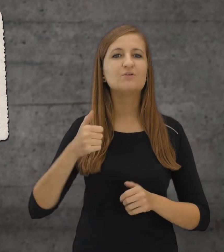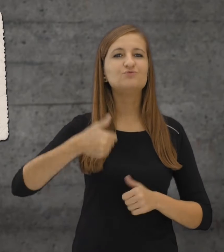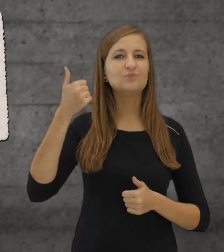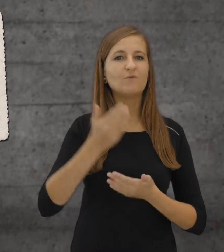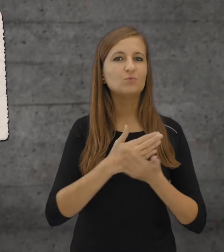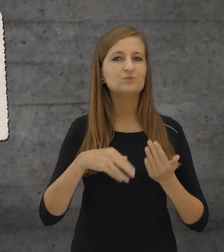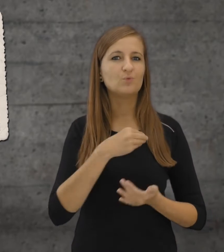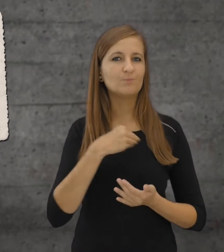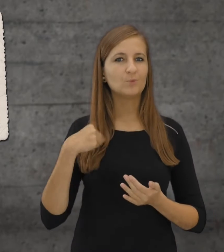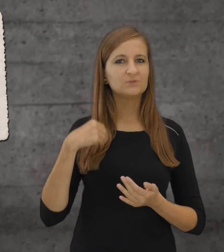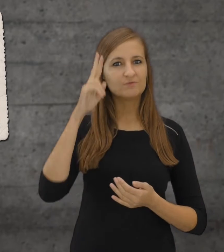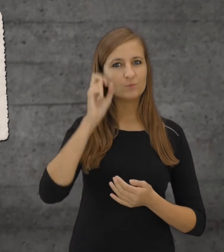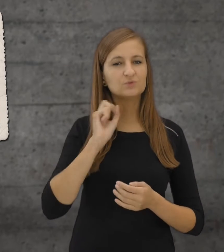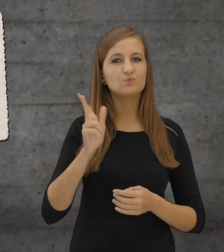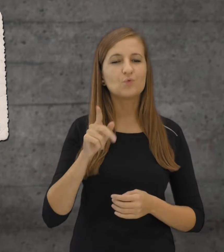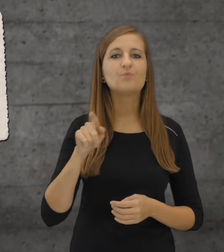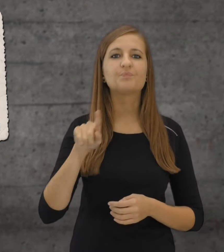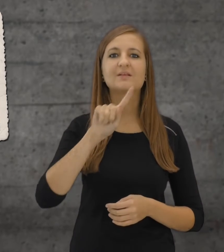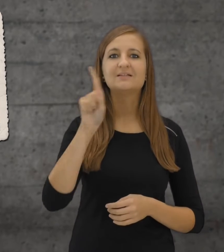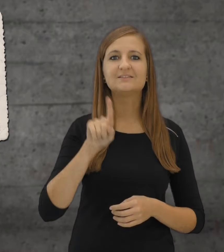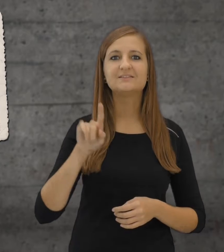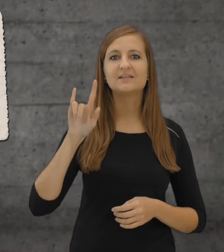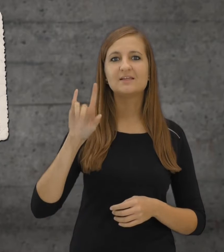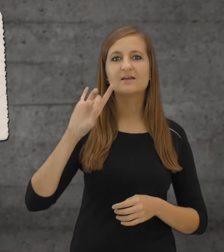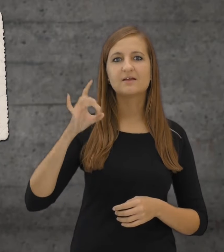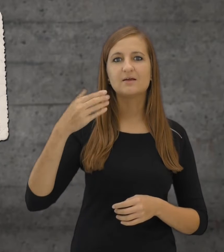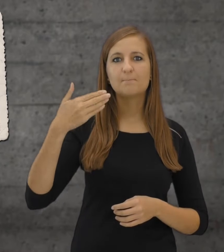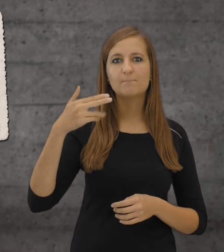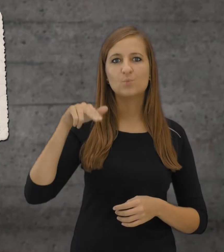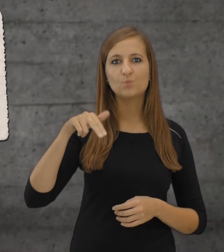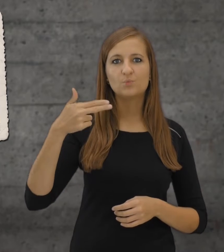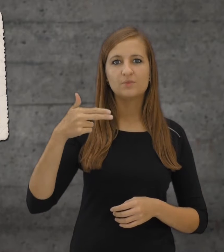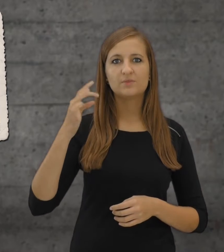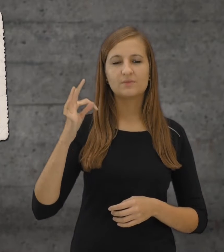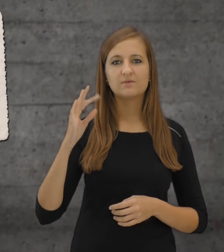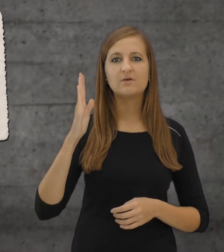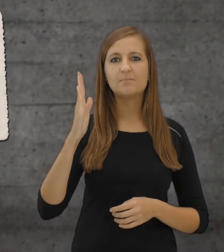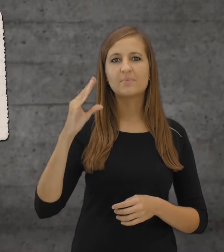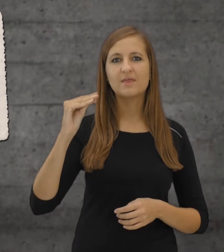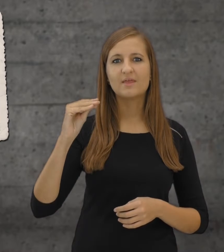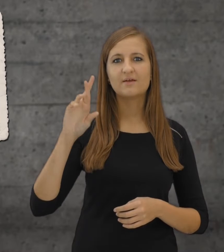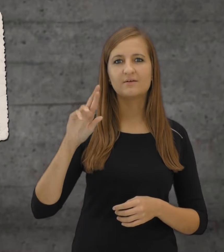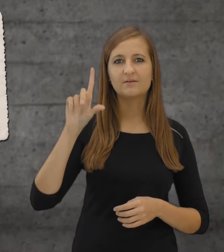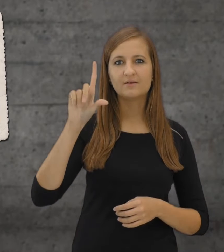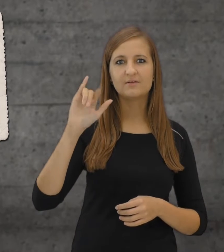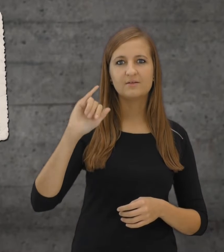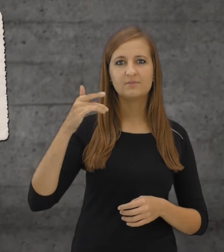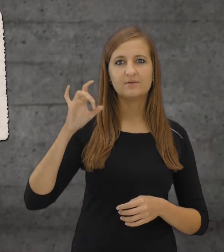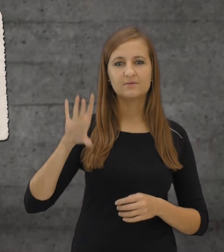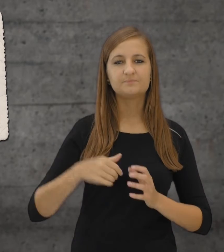Dowódcą tej dywizji został Zygmunt Berling.